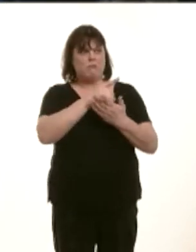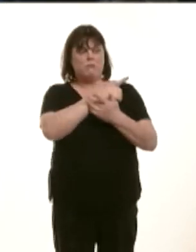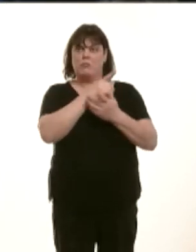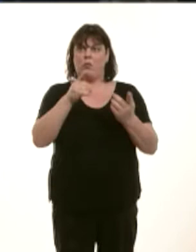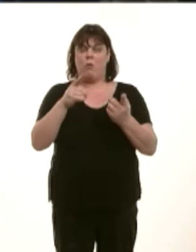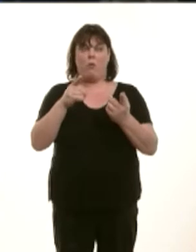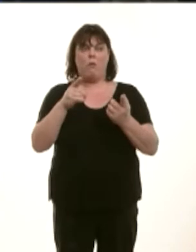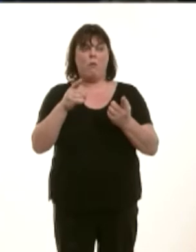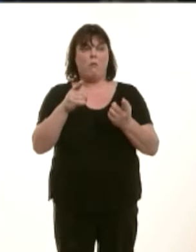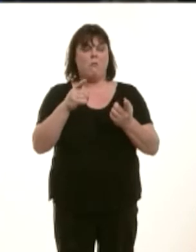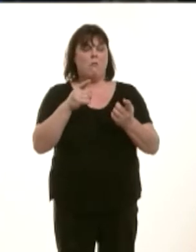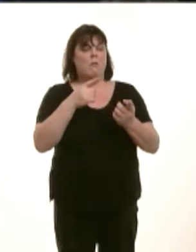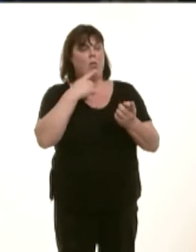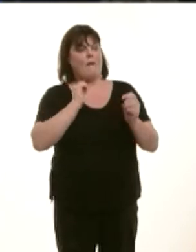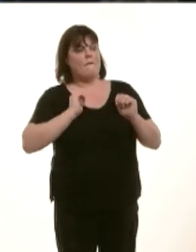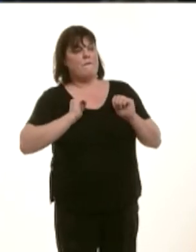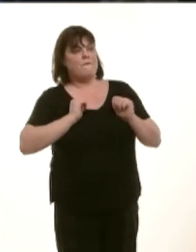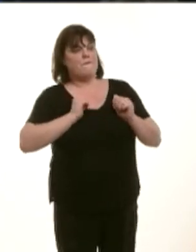angenrheidiol er mwyn sicrhau bod newid yn digwydd?